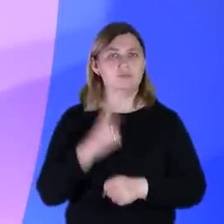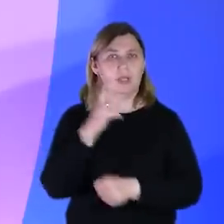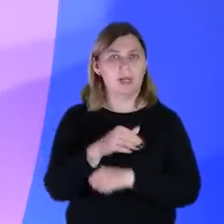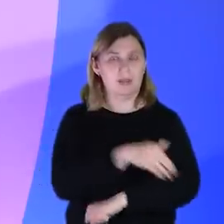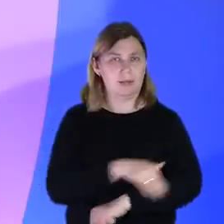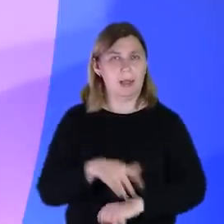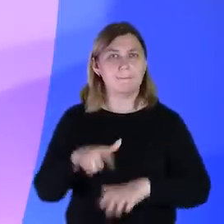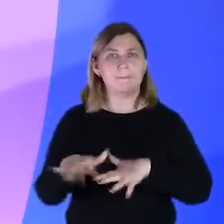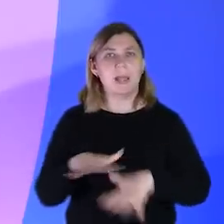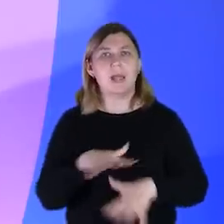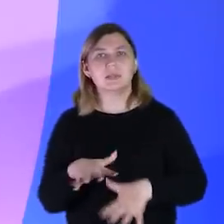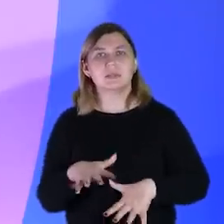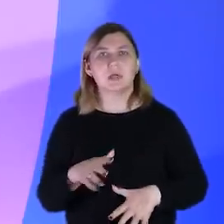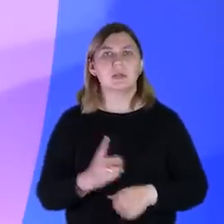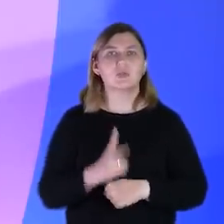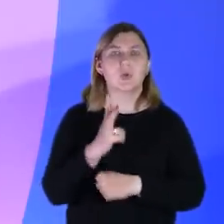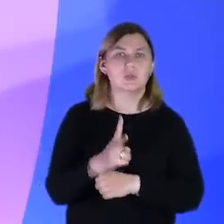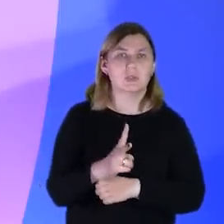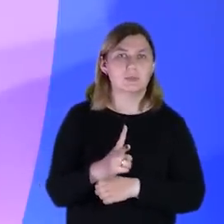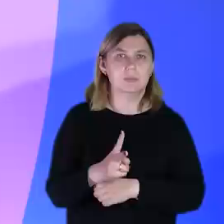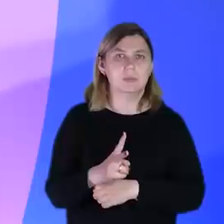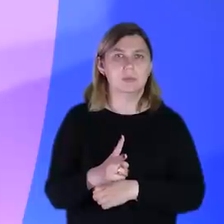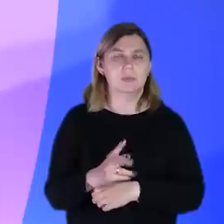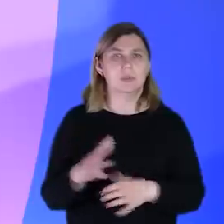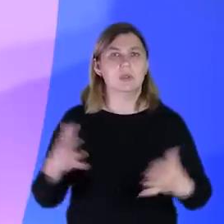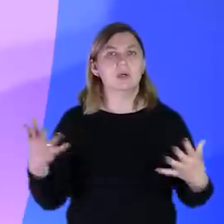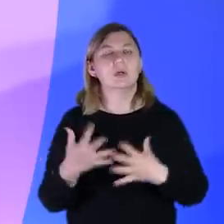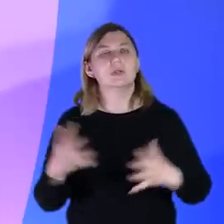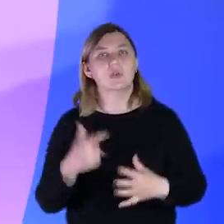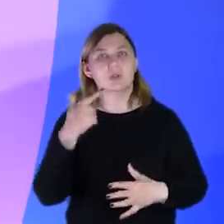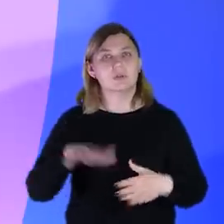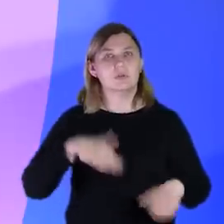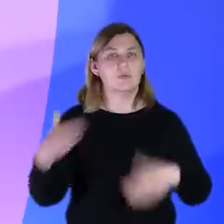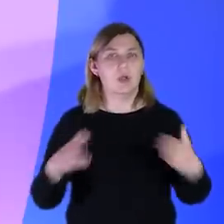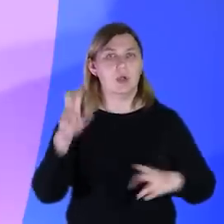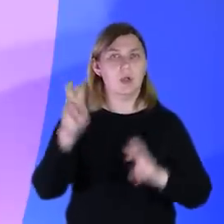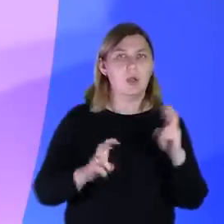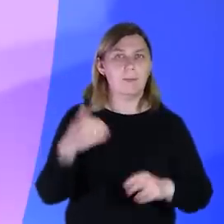takich miejscach właśnie dostępnych, gdzie pomiędzy dwoma chutorami np. była droga